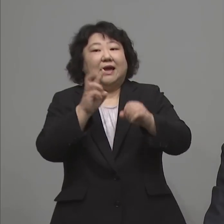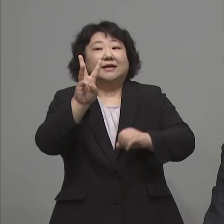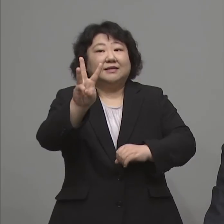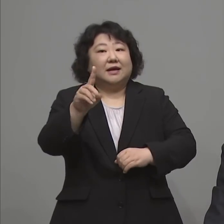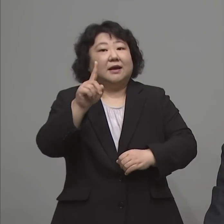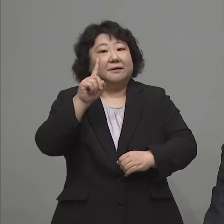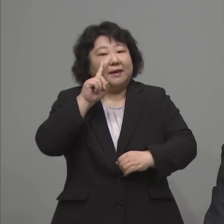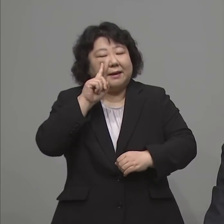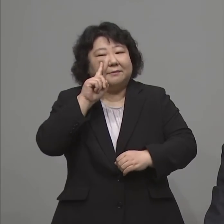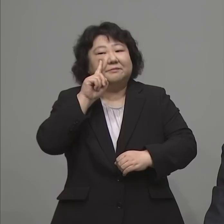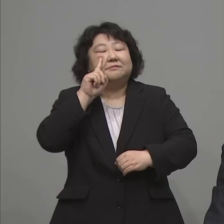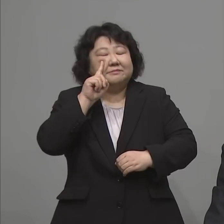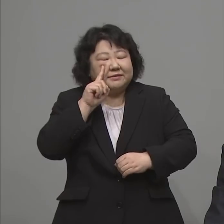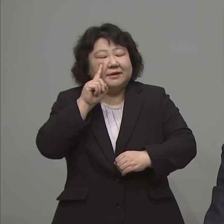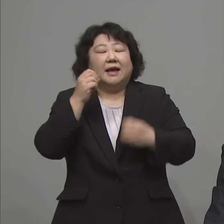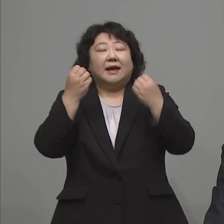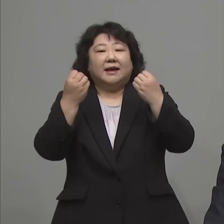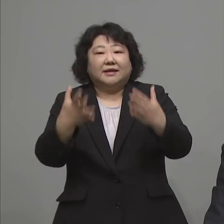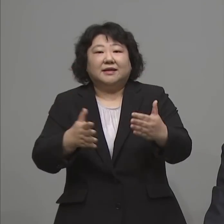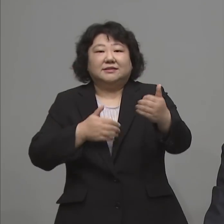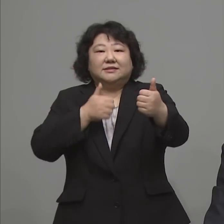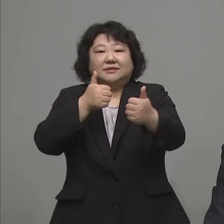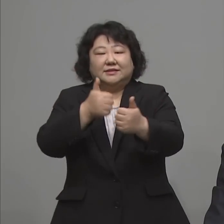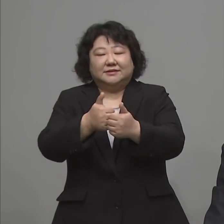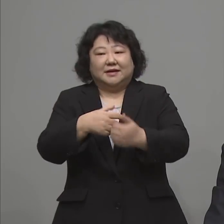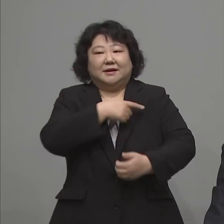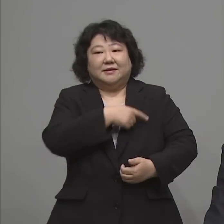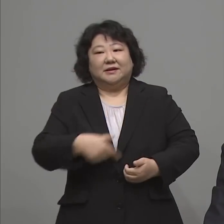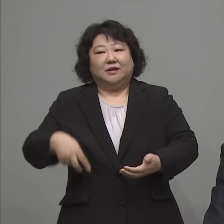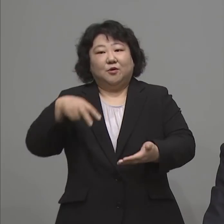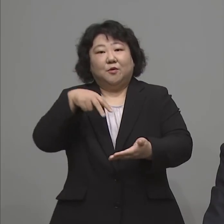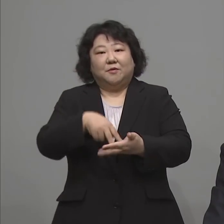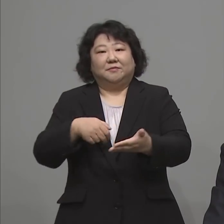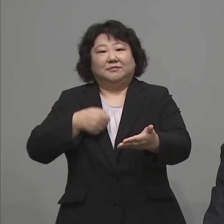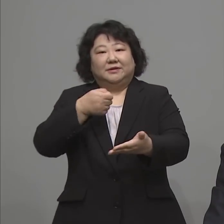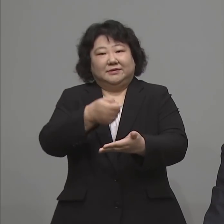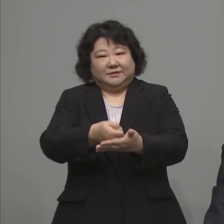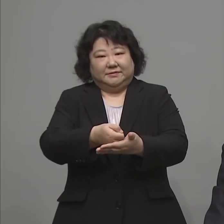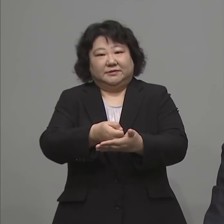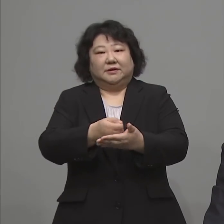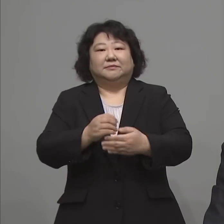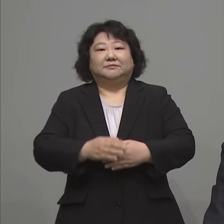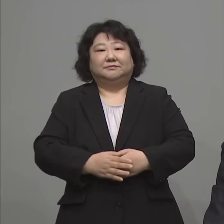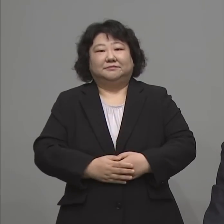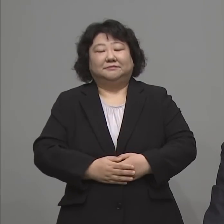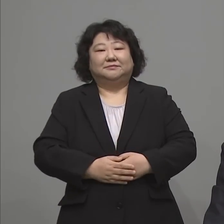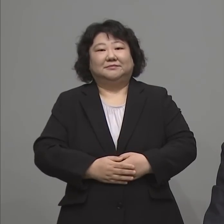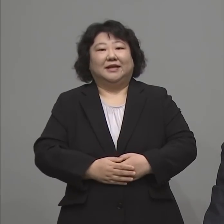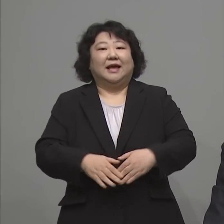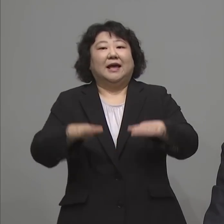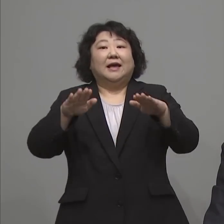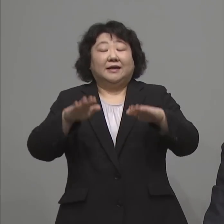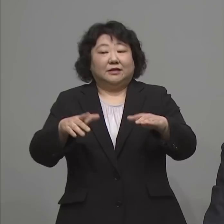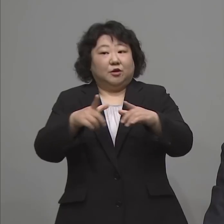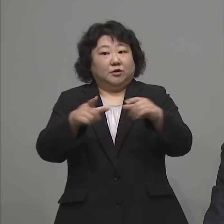そして新たなチャレンジとして 立候補を決意いたしました 現在のわが国は